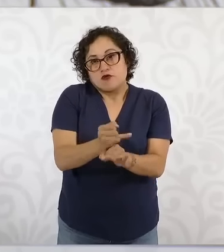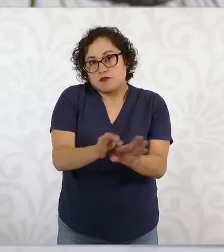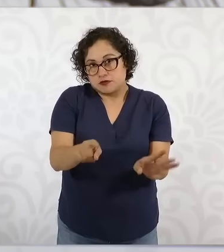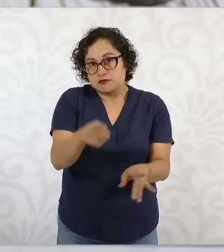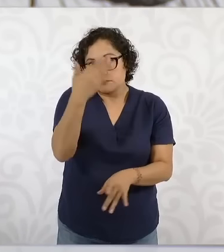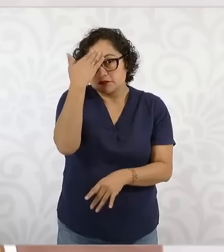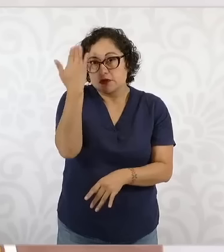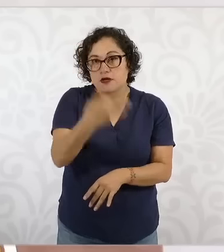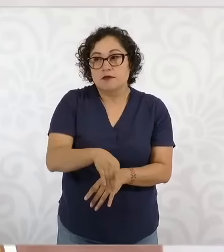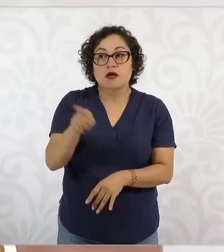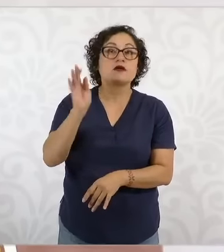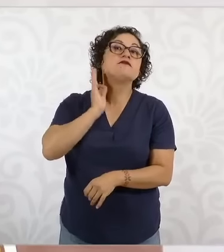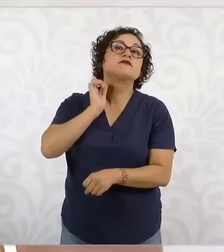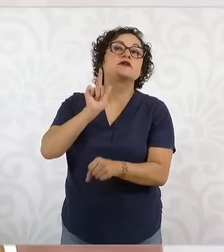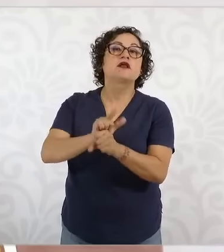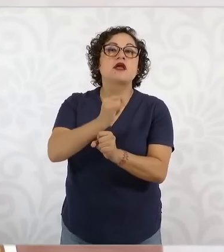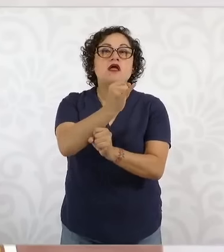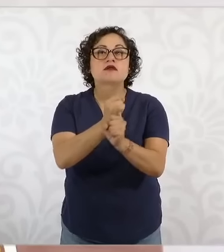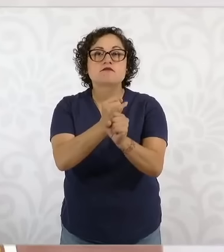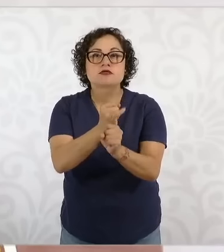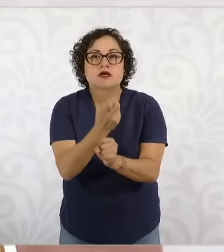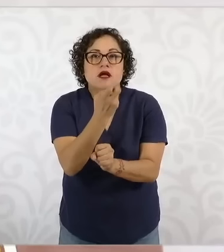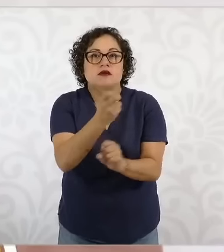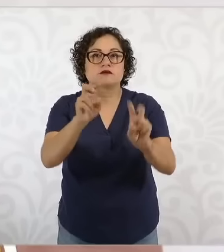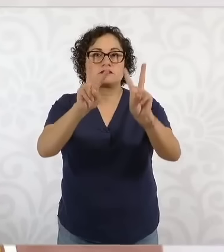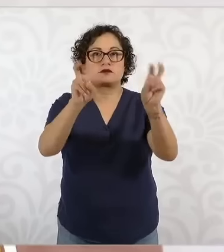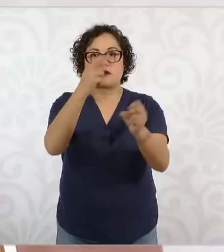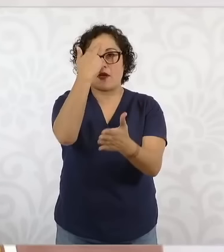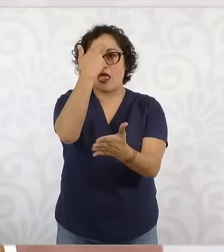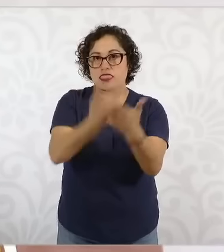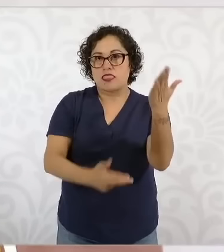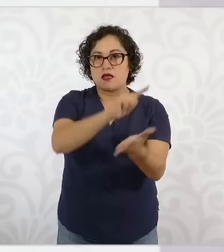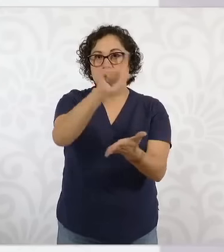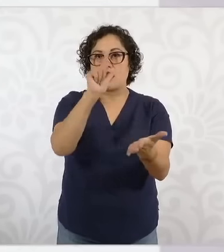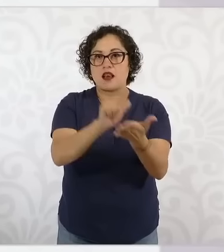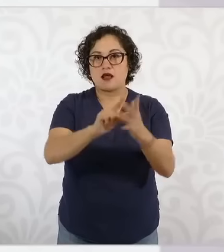seguridad nacional. Este y otro, esta otro que mencionas,